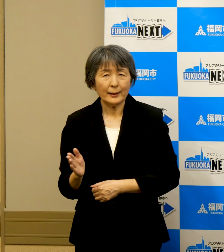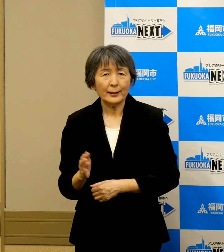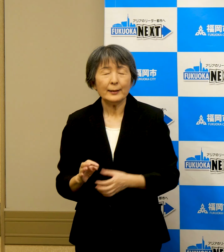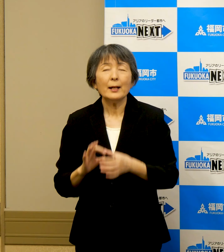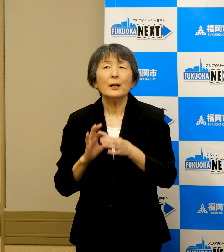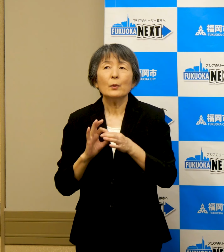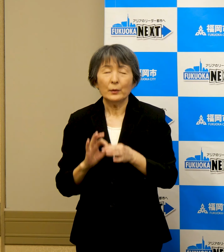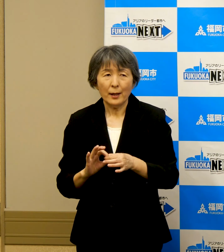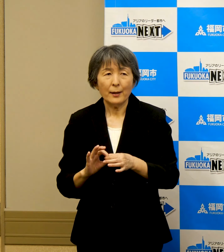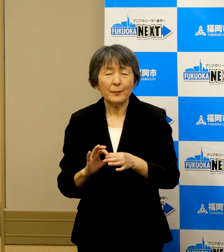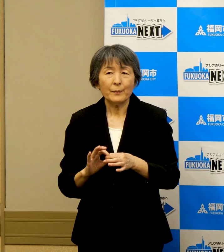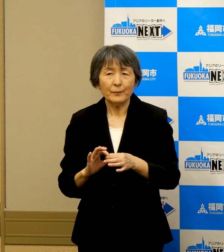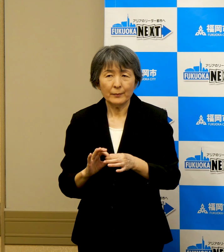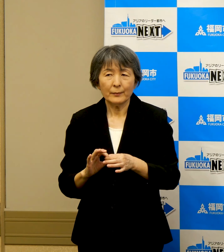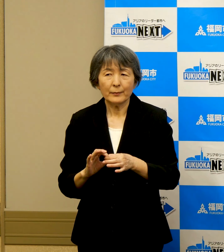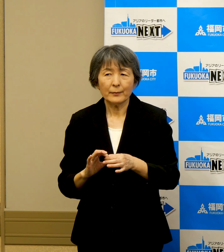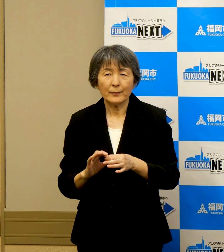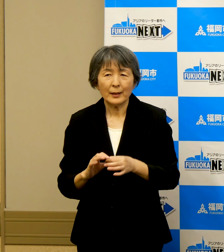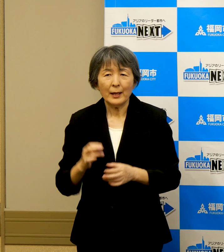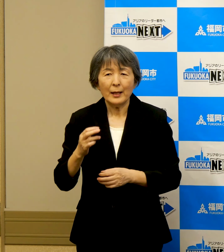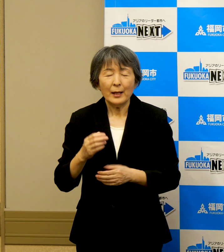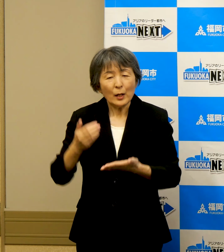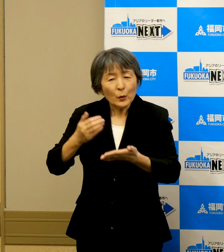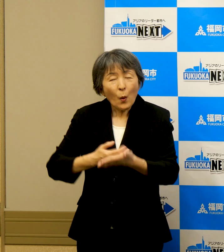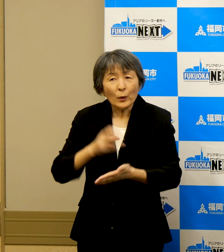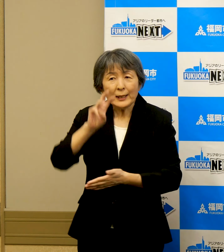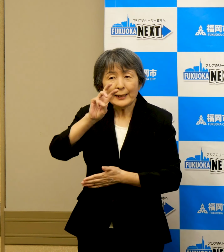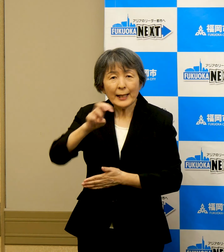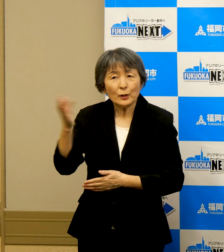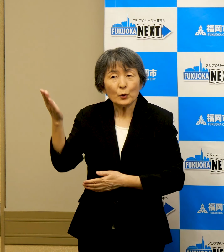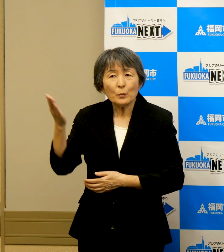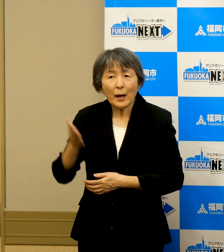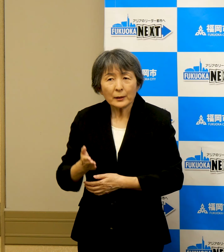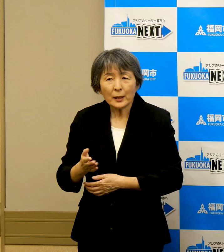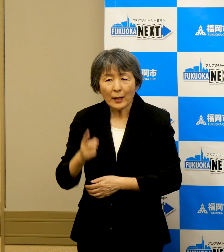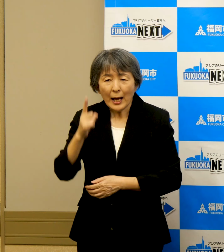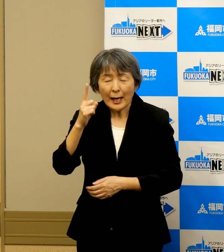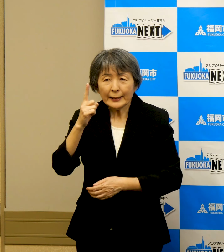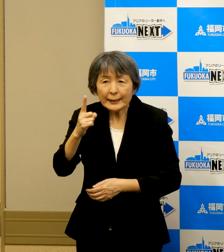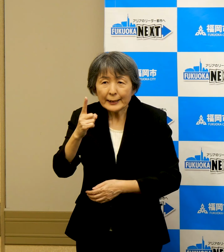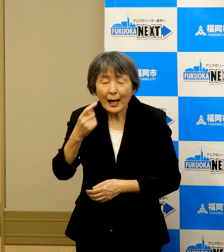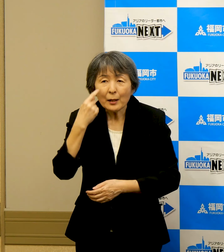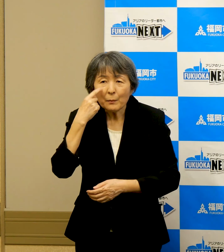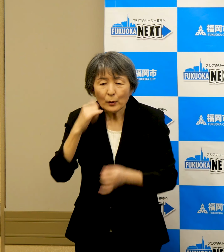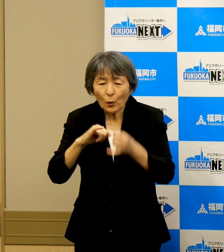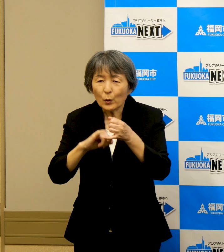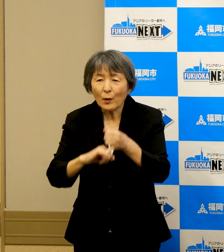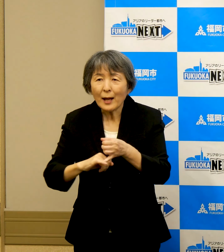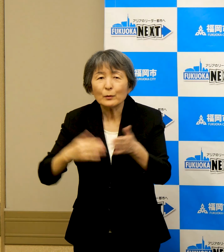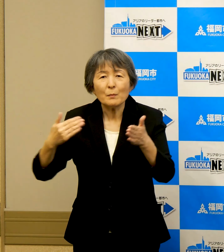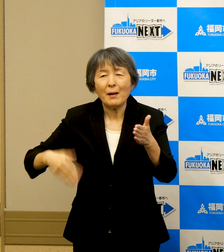逆に言うと70％ 残り30％の人は 1回の予約も今入れていないんですよね